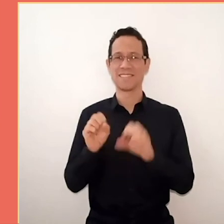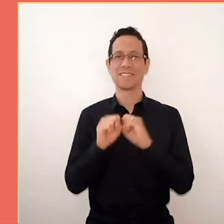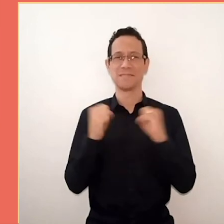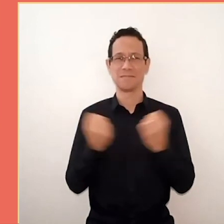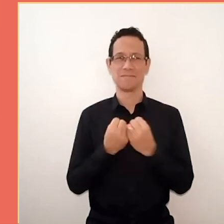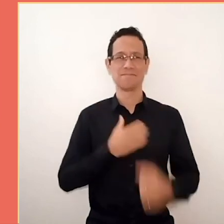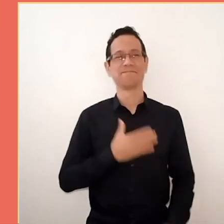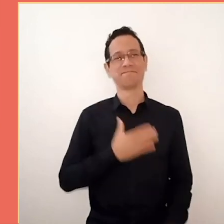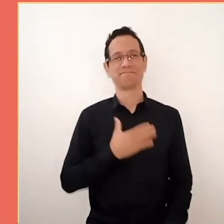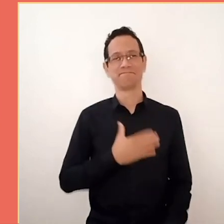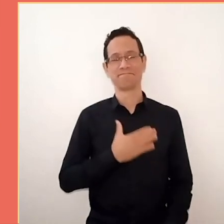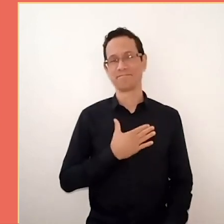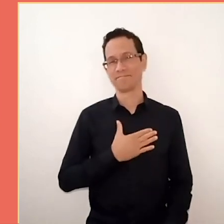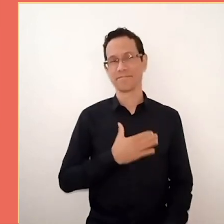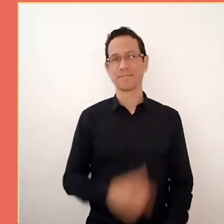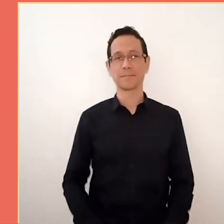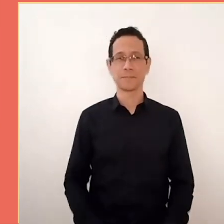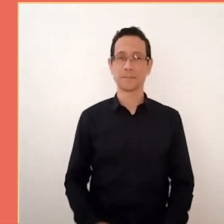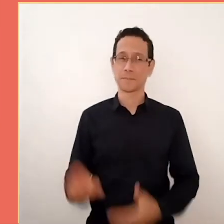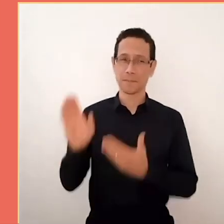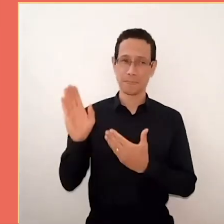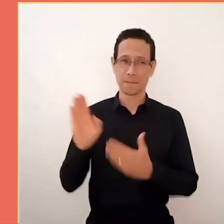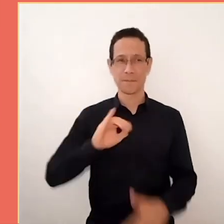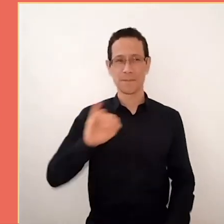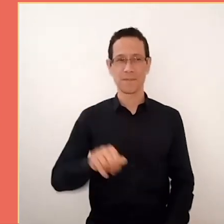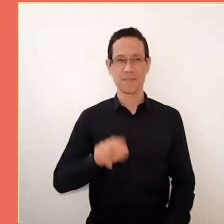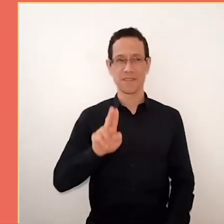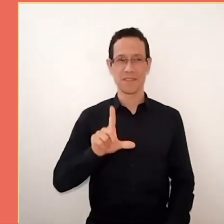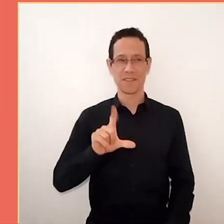Eu sou Juliana, tenho 46 anos,